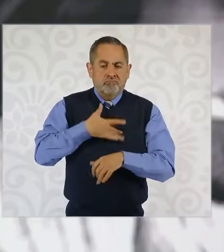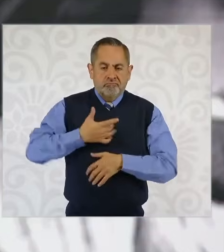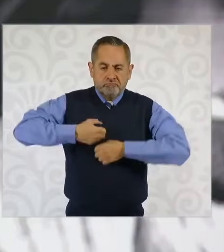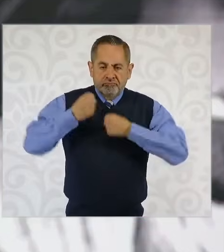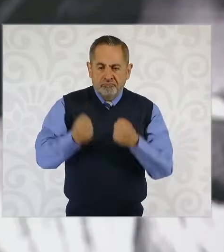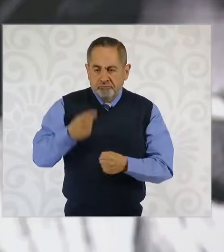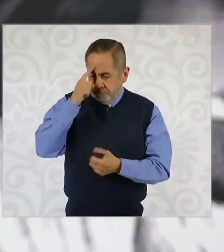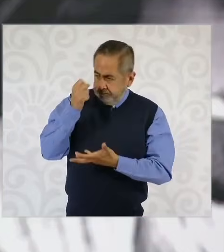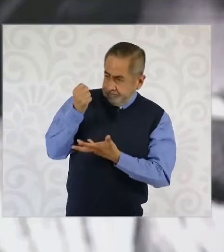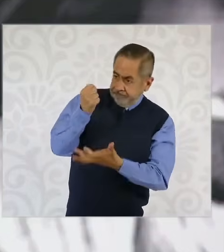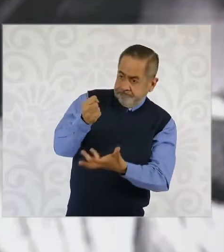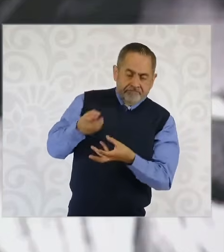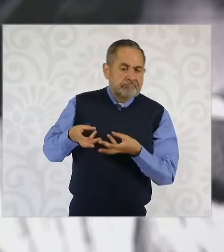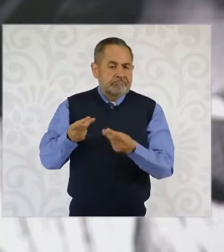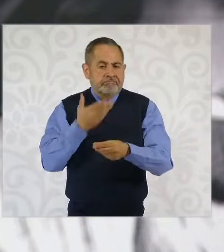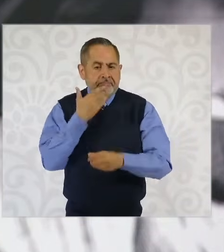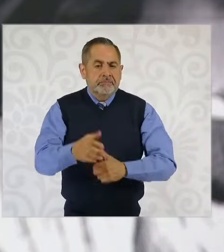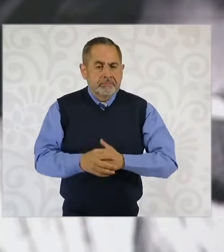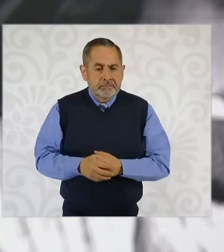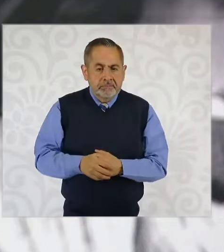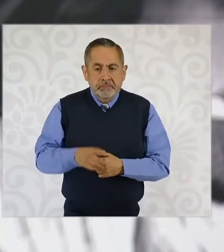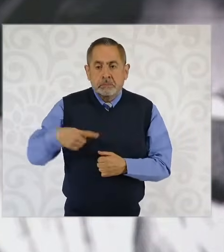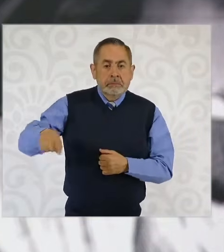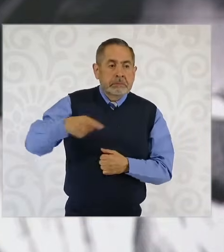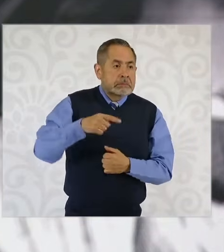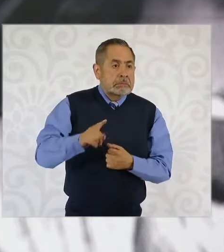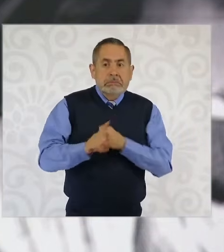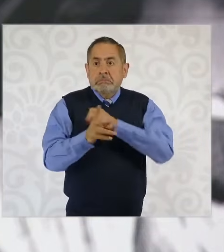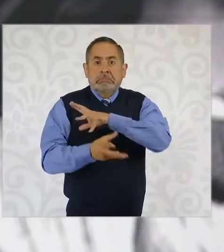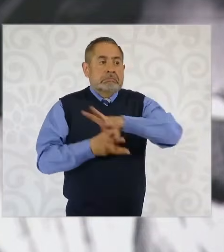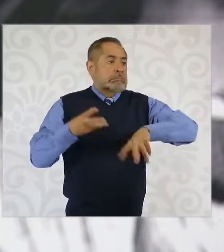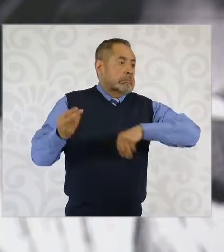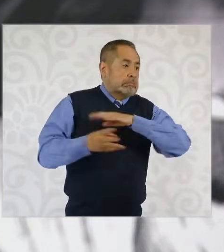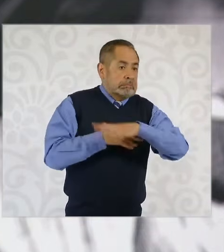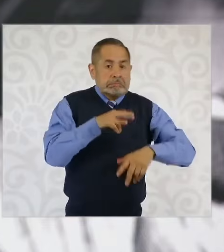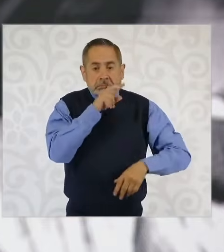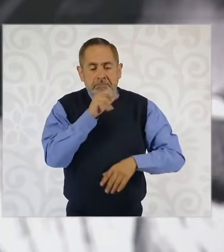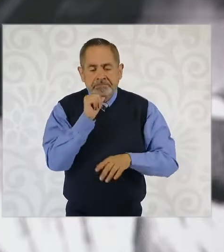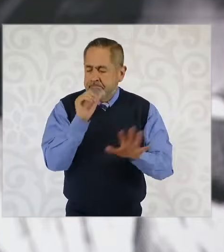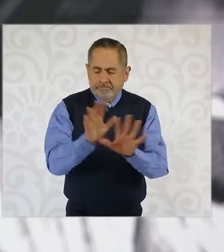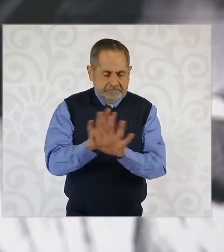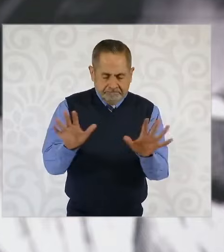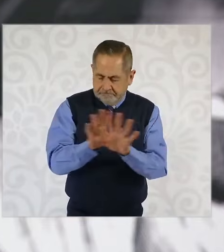presupuesto eso no va a afectar la recaudación del Gobierno Federal al contrario yo les decía Pemex